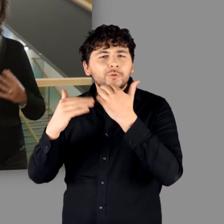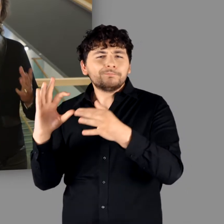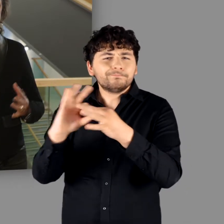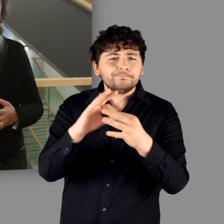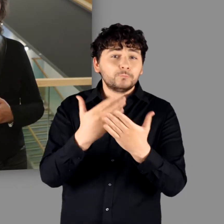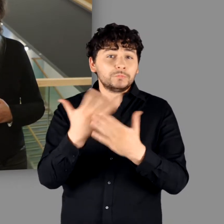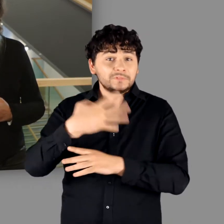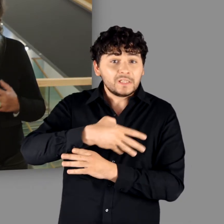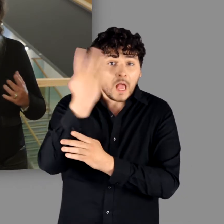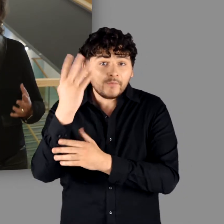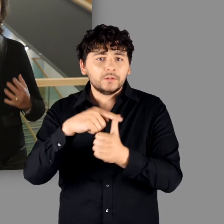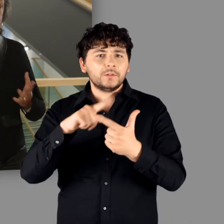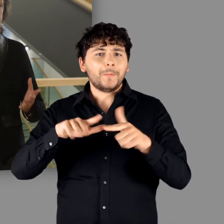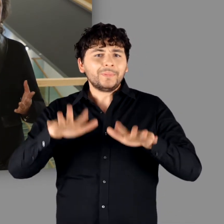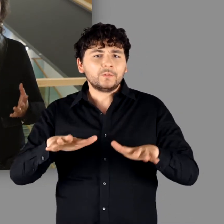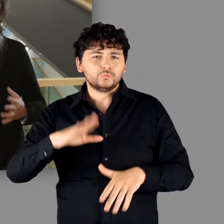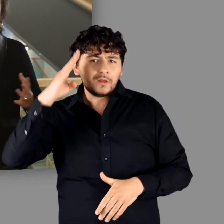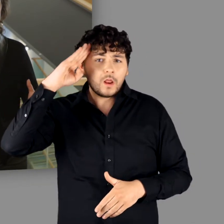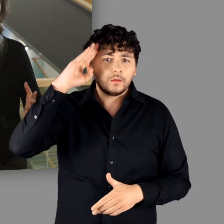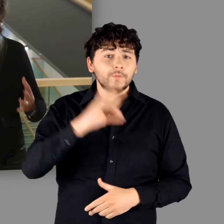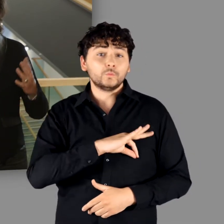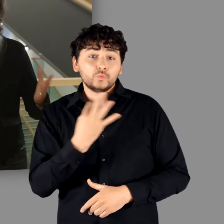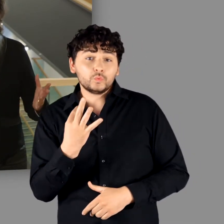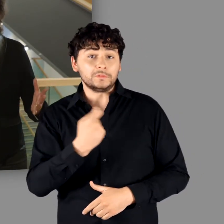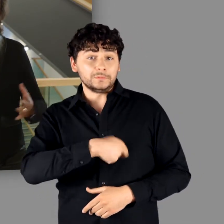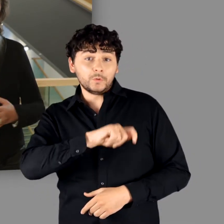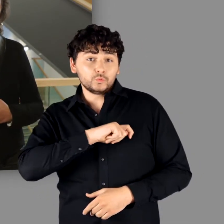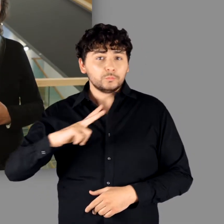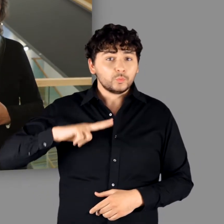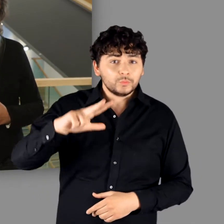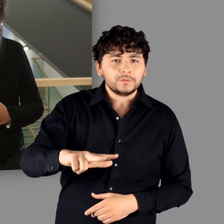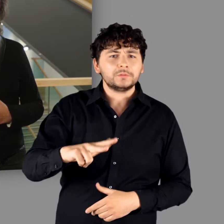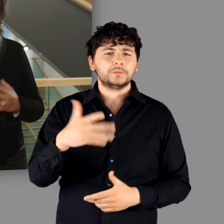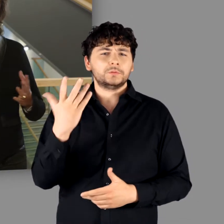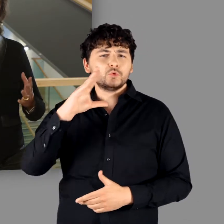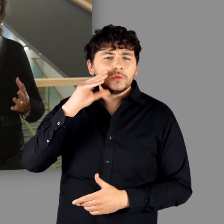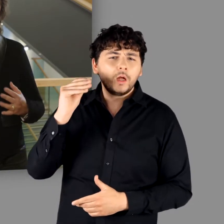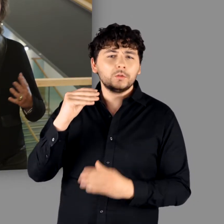Skandinavier, Briten und Iren, Franzosen, Spanier und Portugiesen, Ungarn,